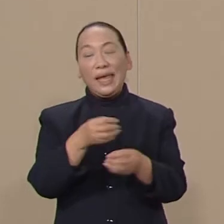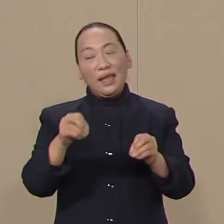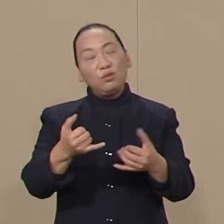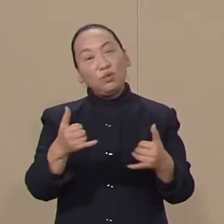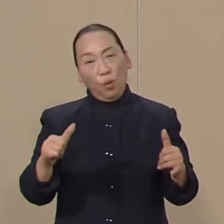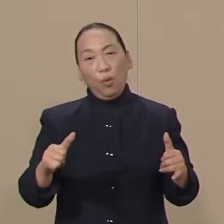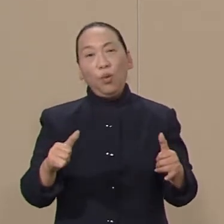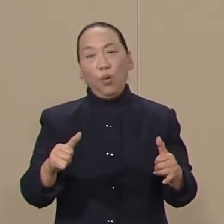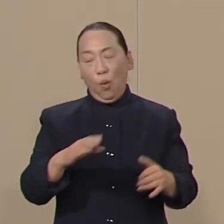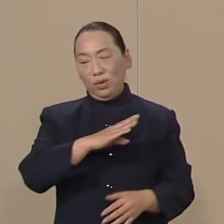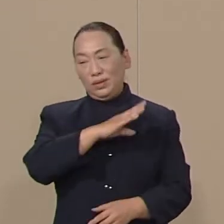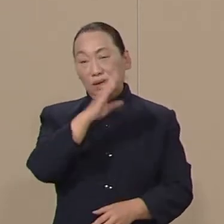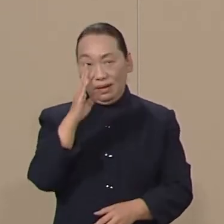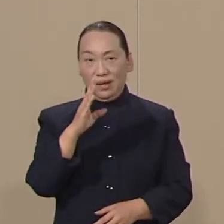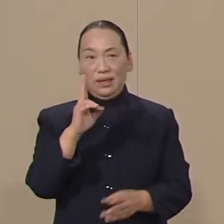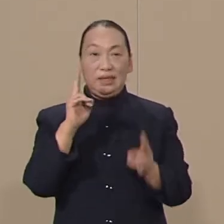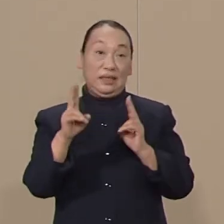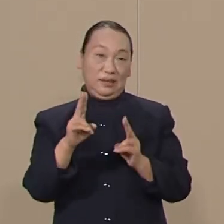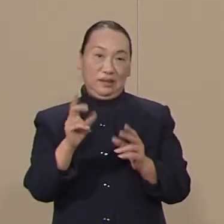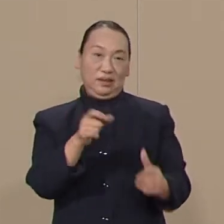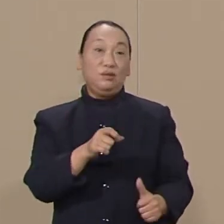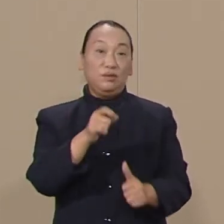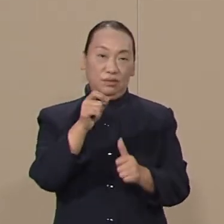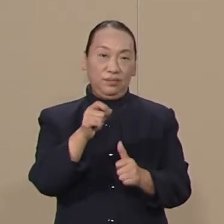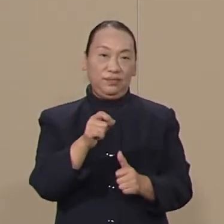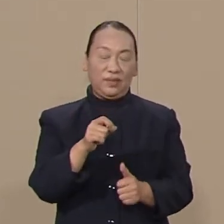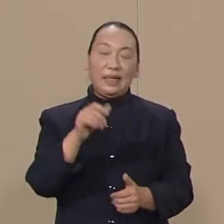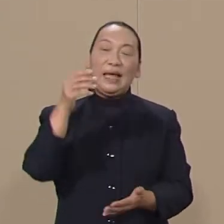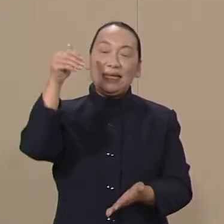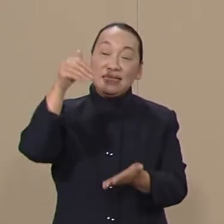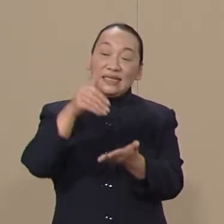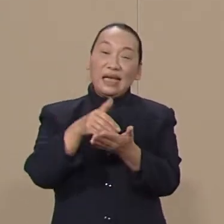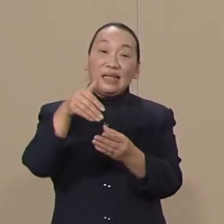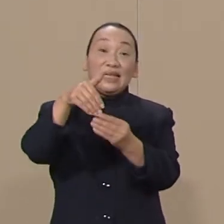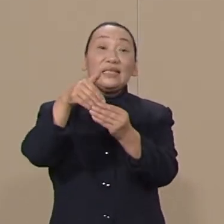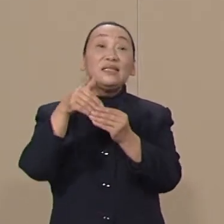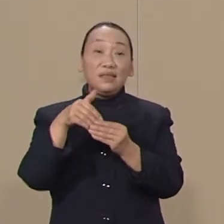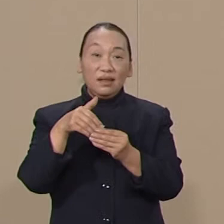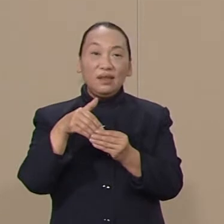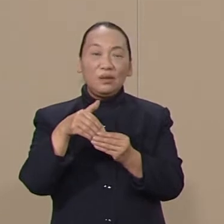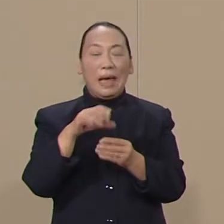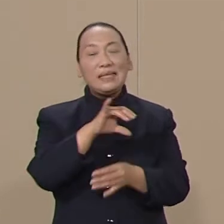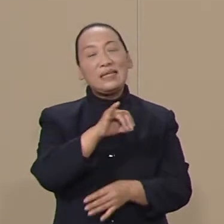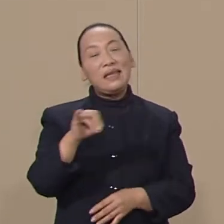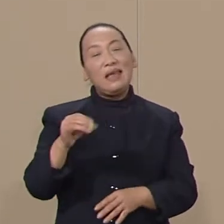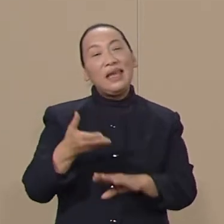それから最低賃金は ま 中小企業は別としても 1000円以上を目指したい